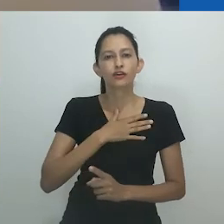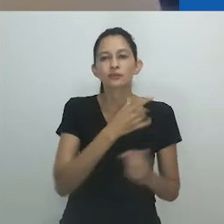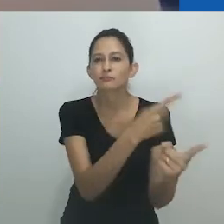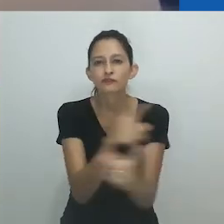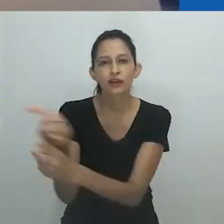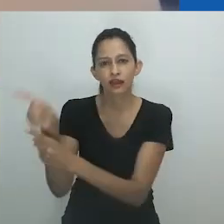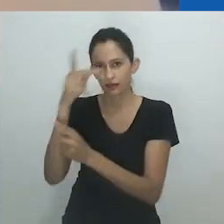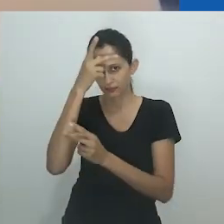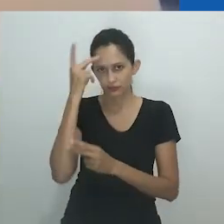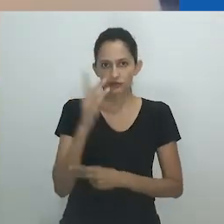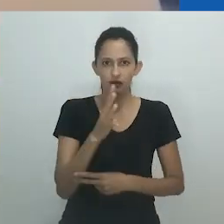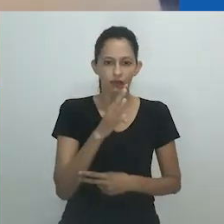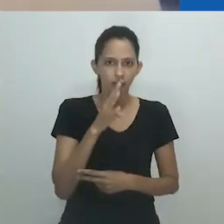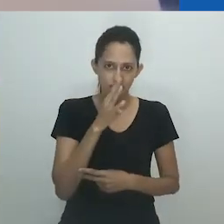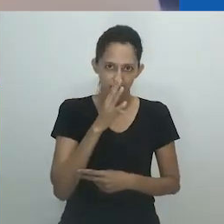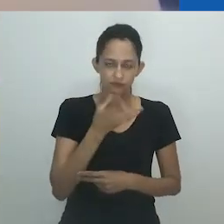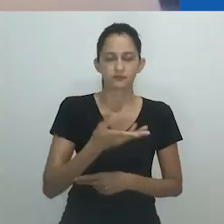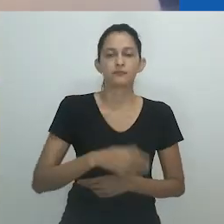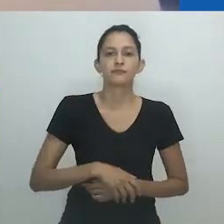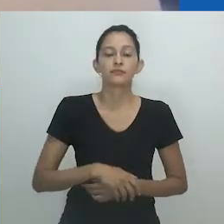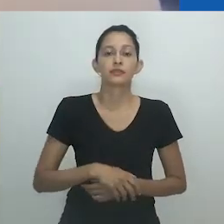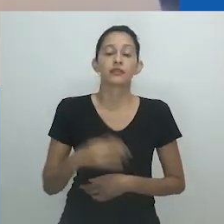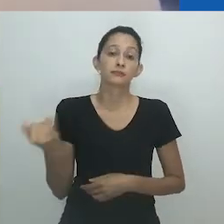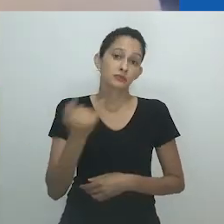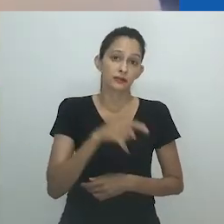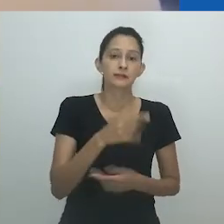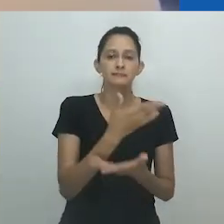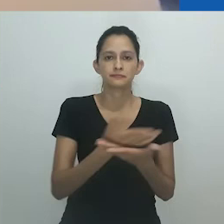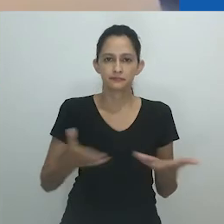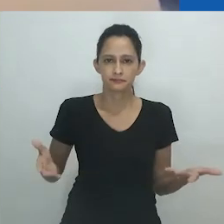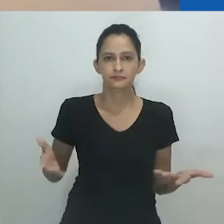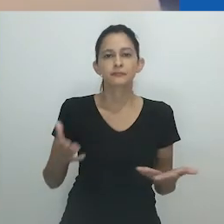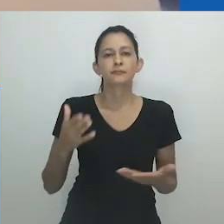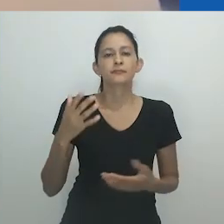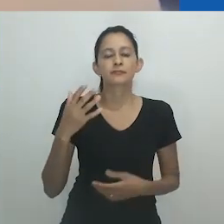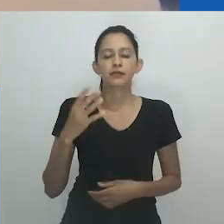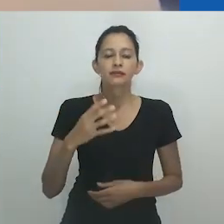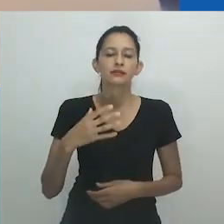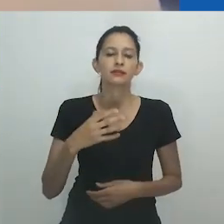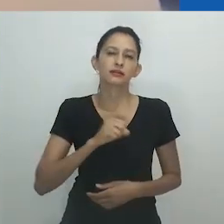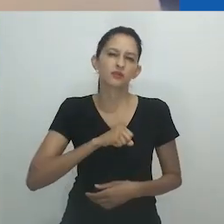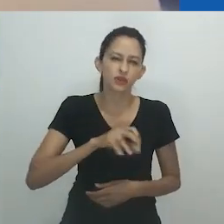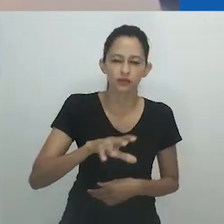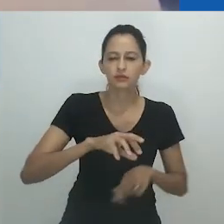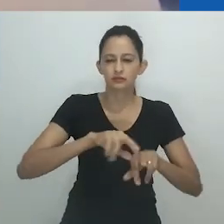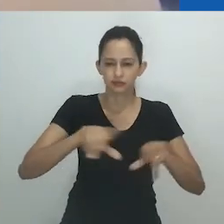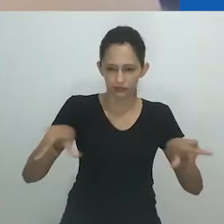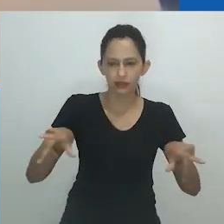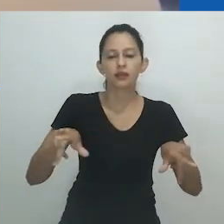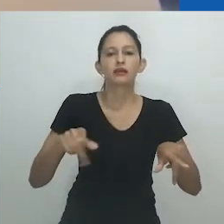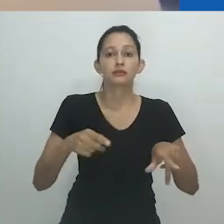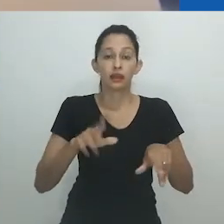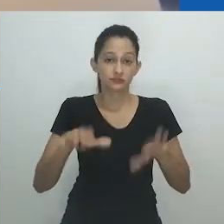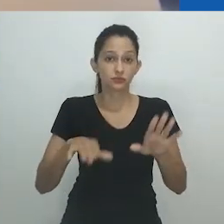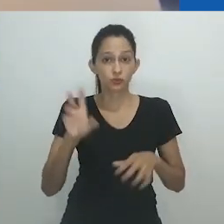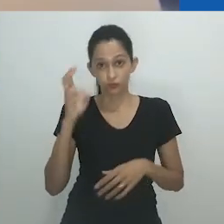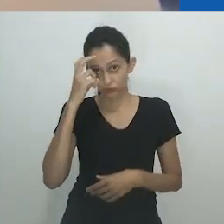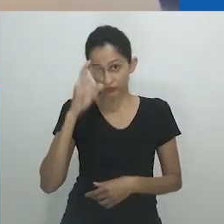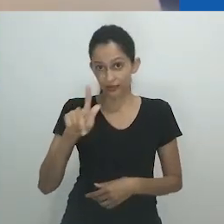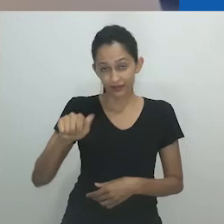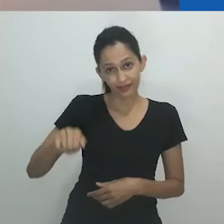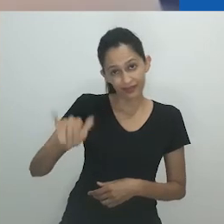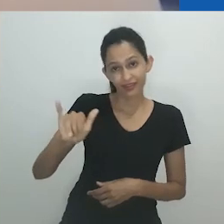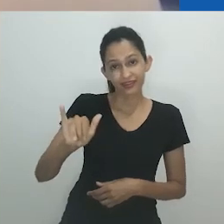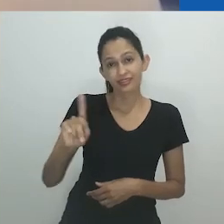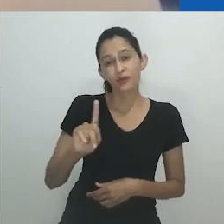Em uma conversa entre drag queens que foram vencedoras do concurso de drag Miss Gay Western Cape, esse evento acontece em Cape Town,